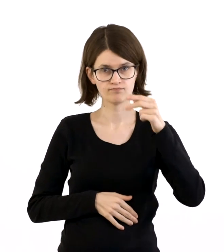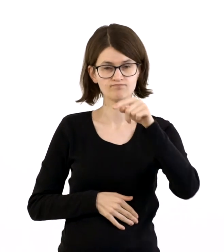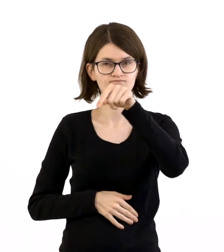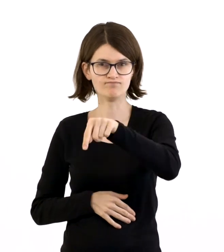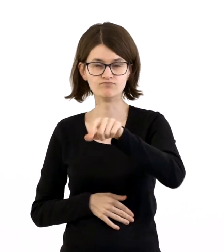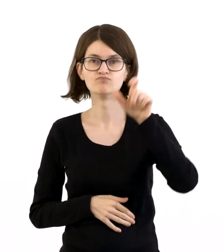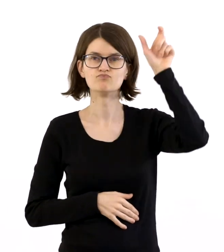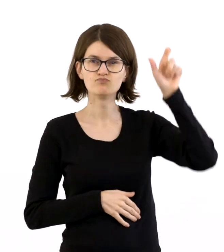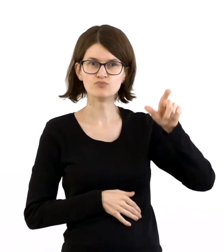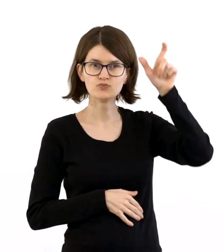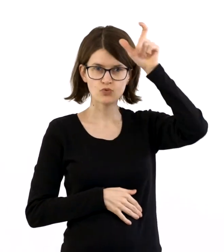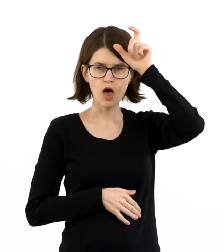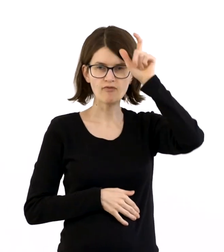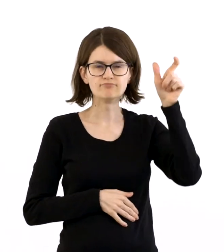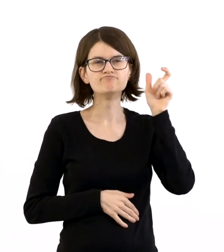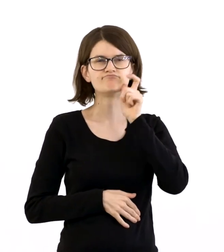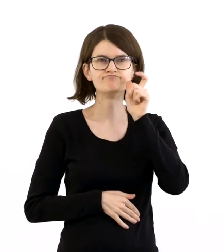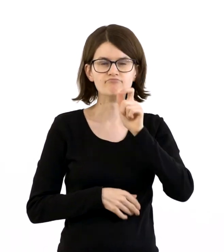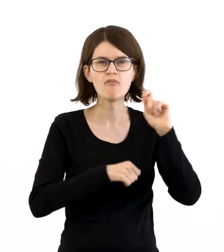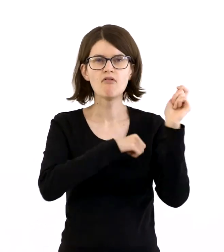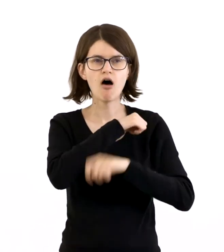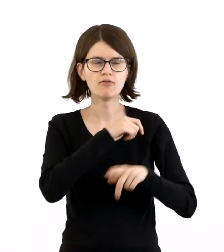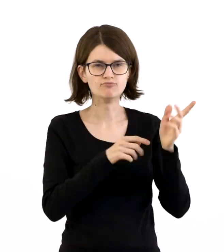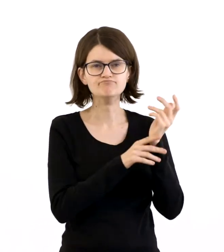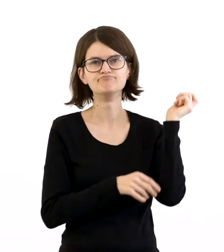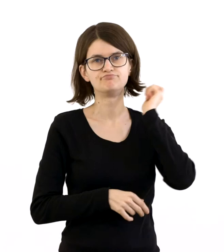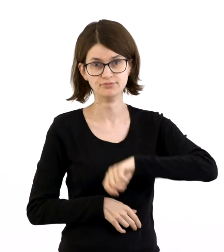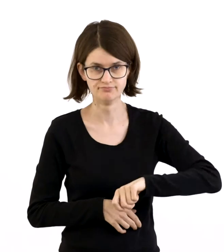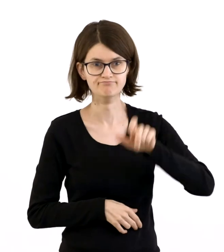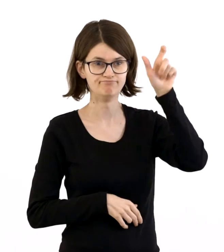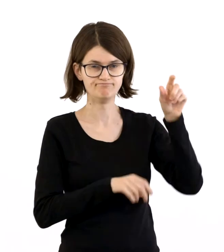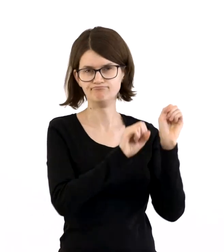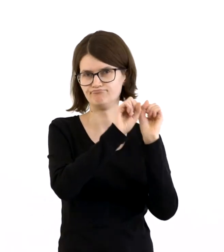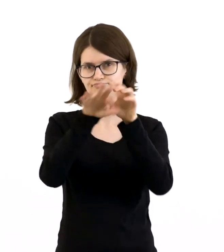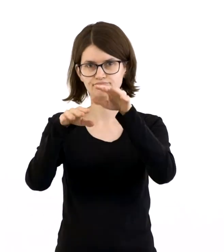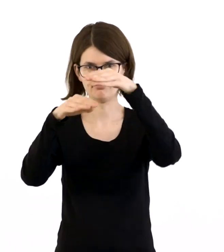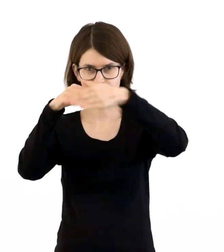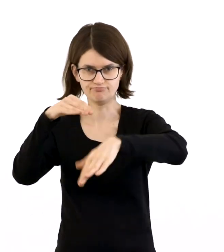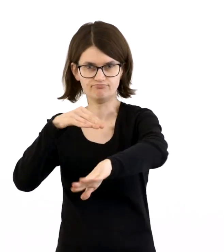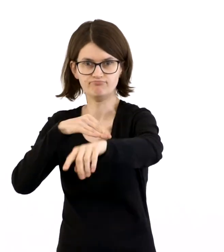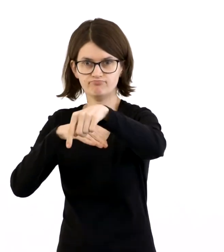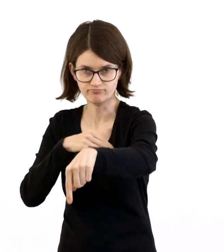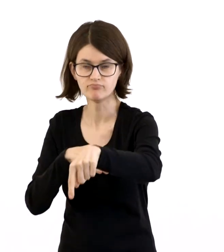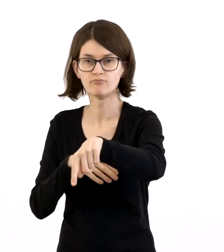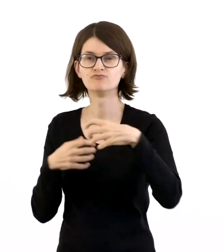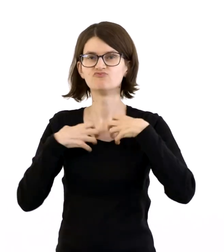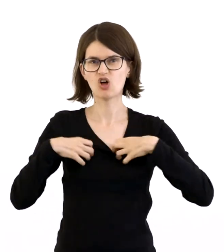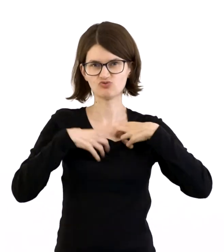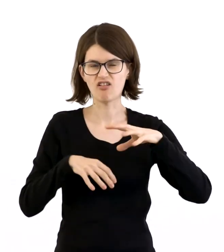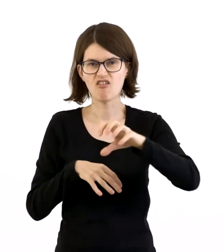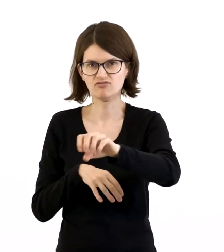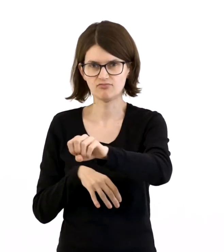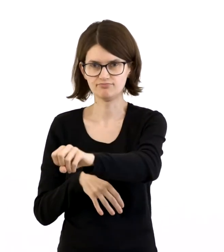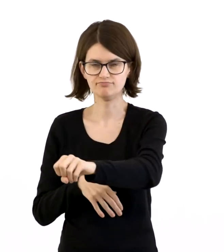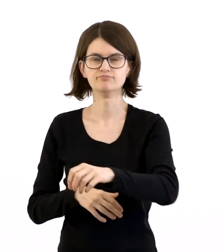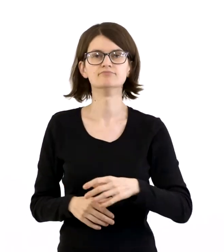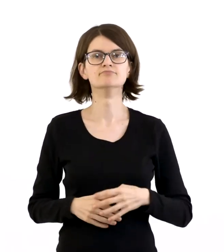rozpadlina lub dół, do którego wrzucano skazanych na śmierć przestępców, aby ich ciała zostały zjedzone przez dzikie zwierzęta.